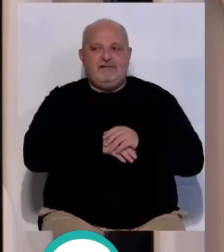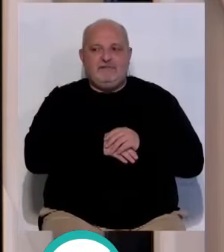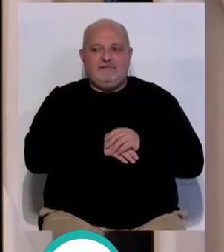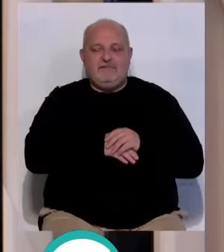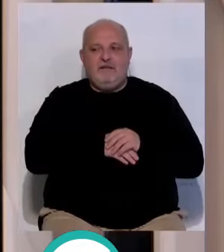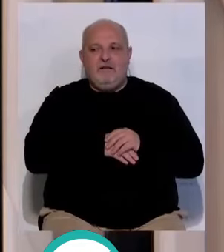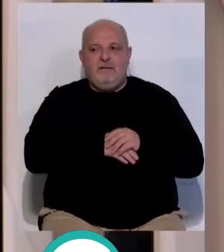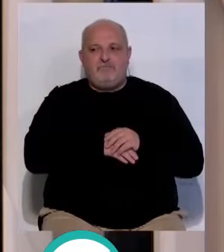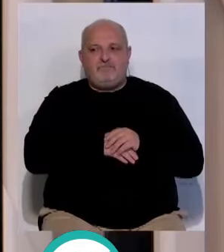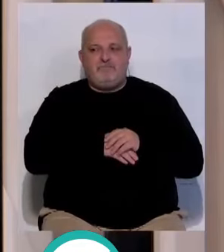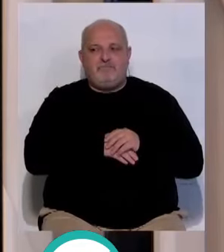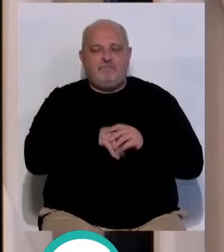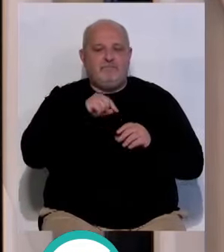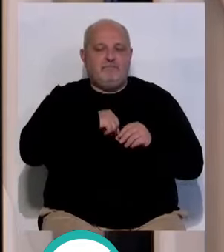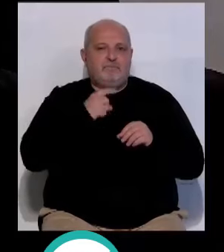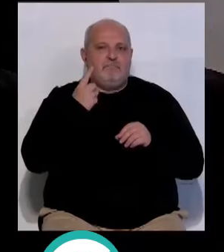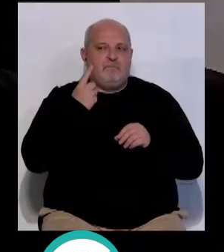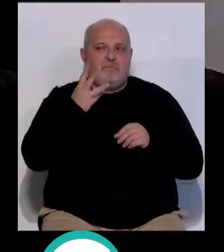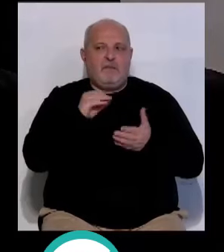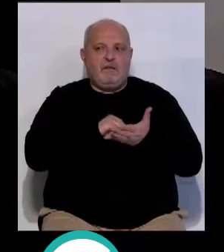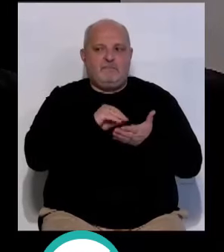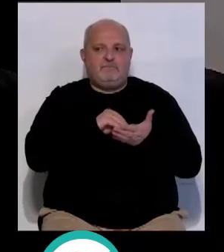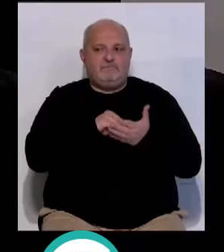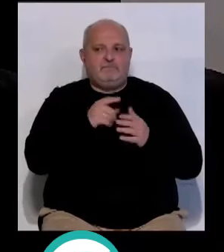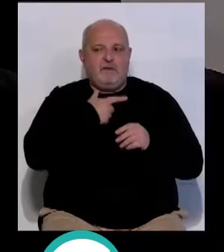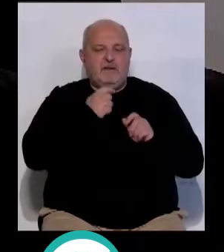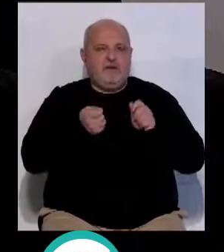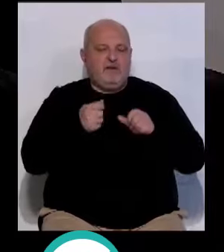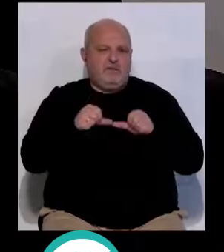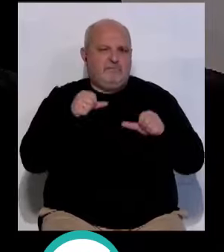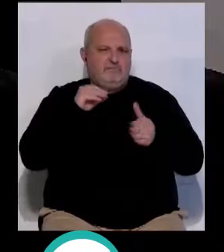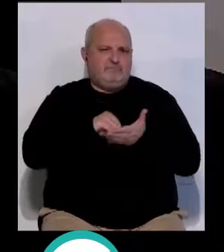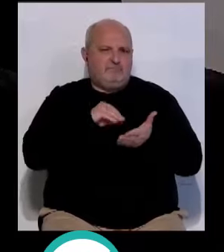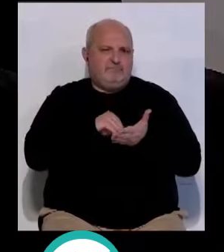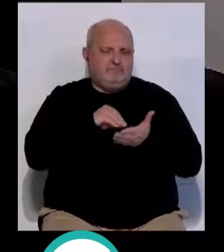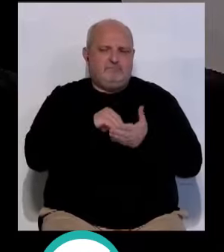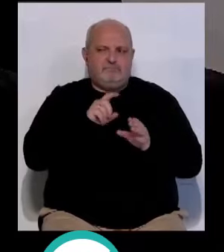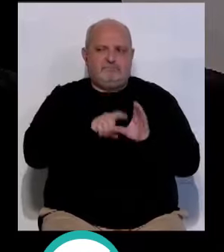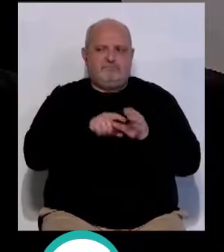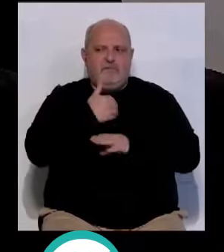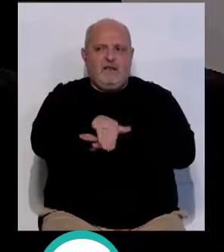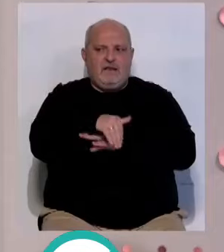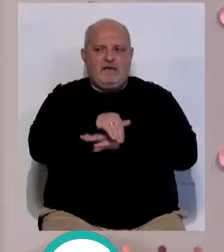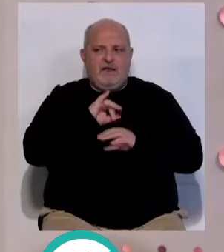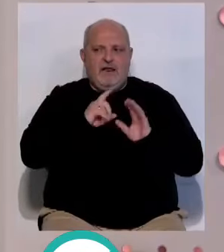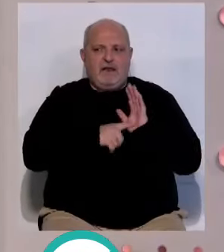cuenta y he salido como una docena en chirigotas en chirigotas callejeras eh ilegales eh eh aquí el